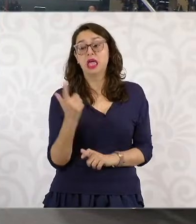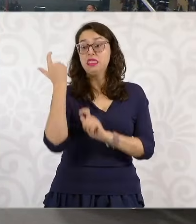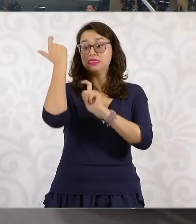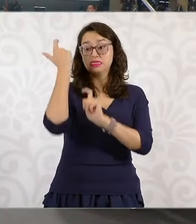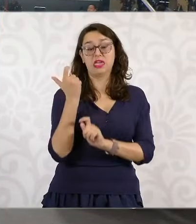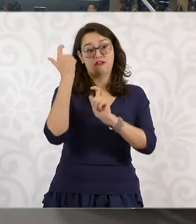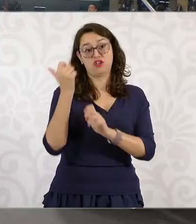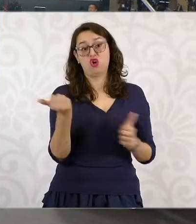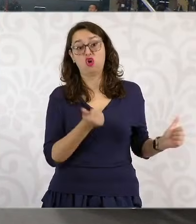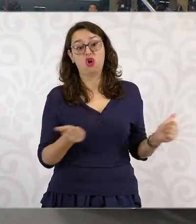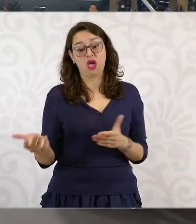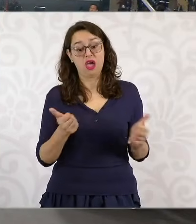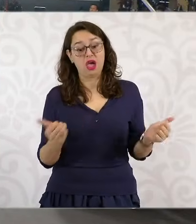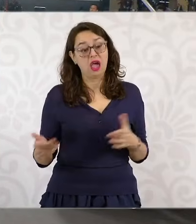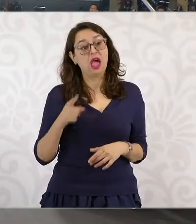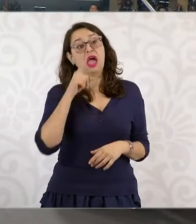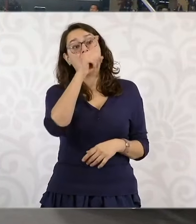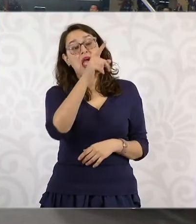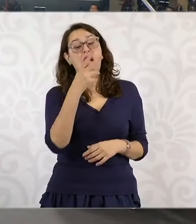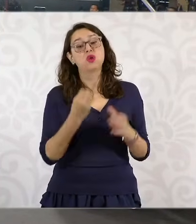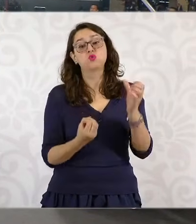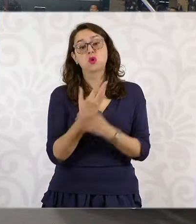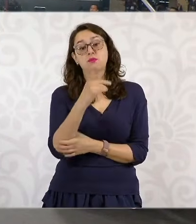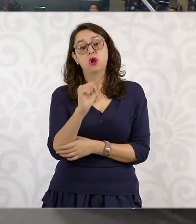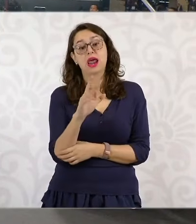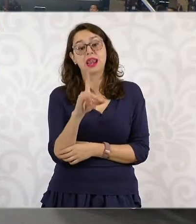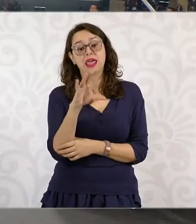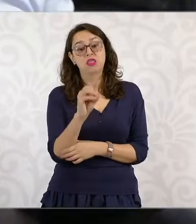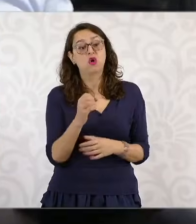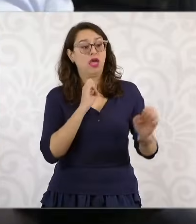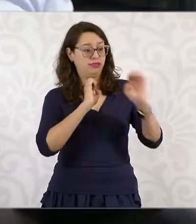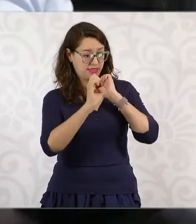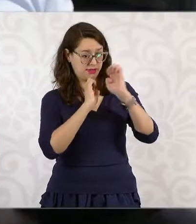al director de la Oficina de Aduanas de Nuevo Laredo, Alberto Flores, eh ha mencionado que se